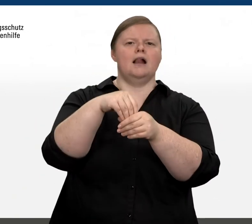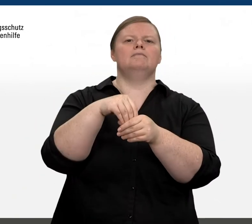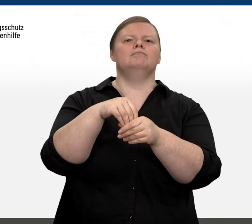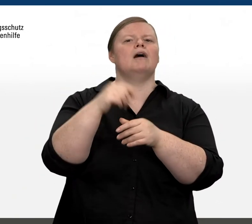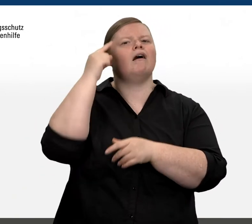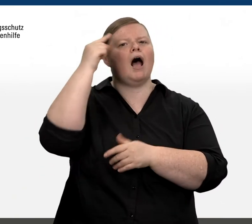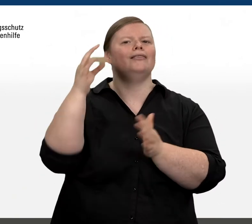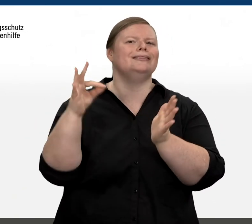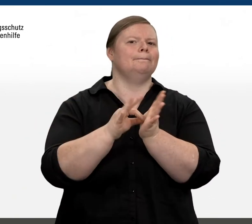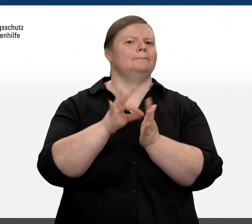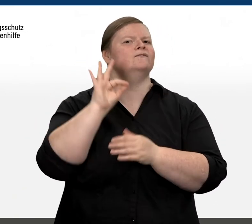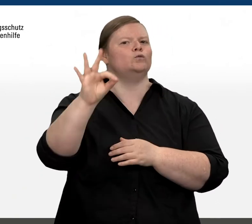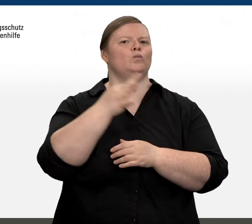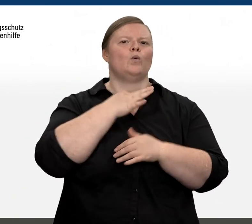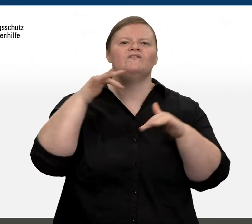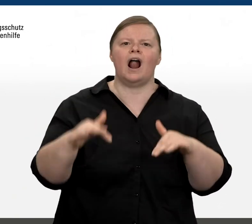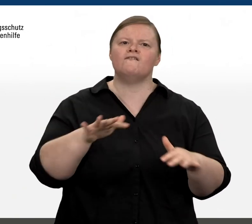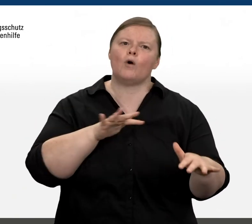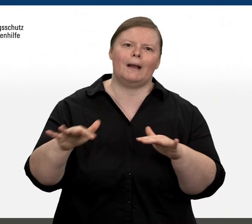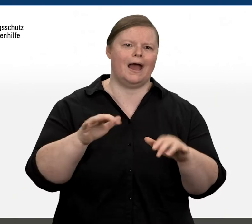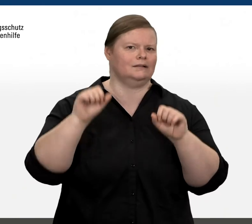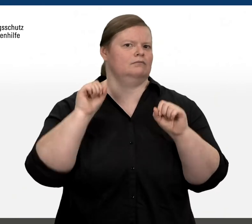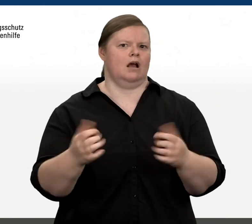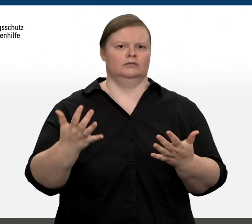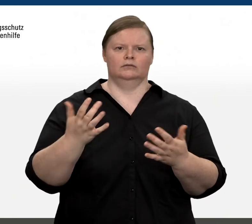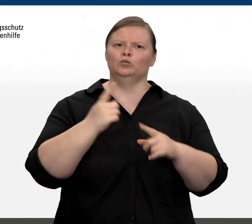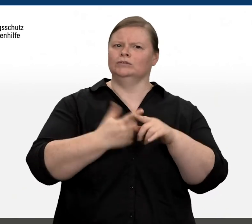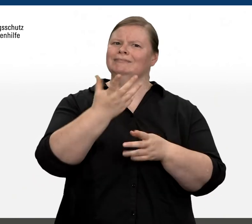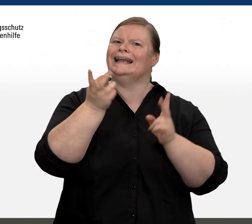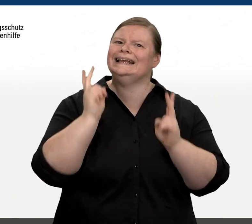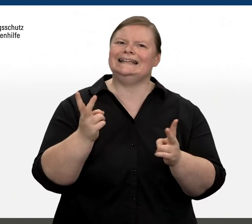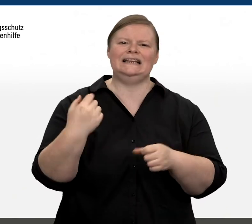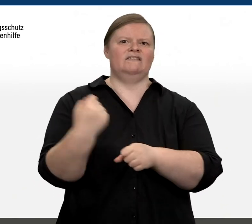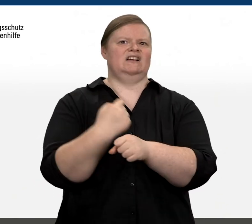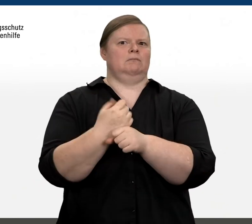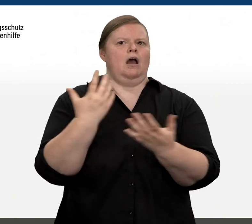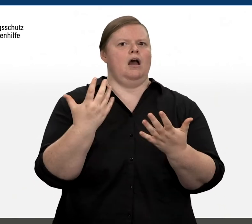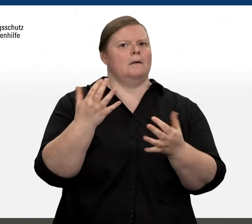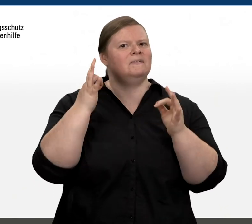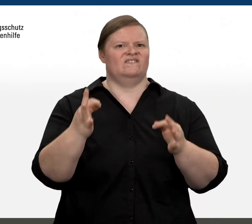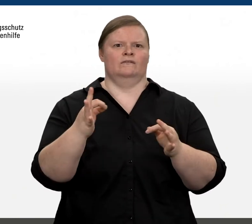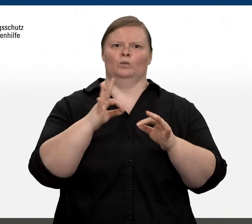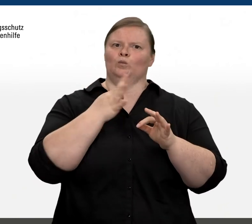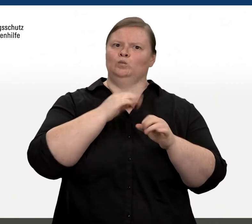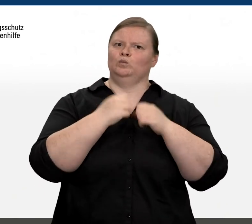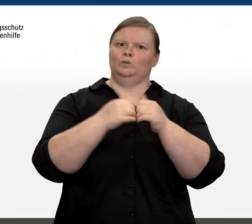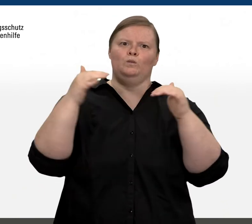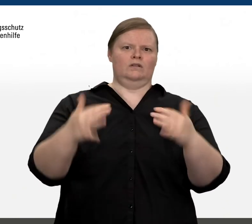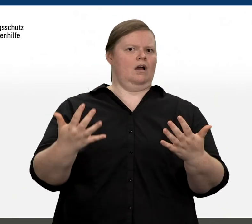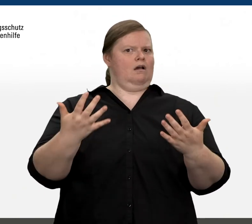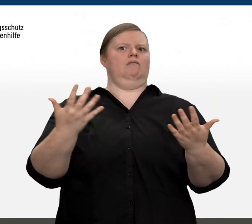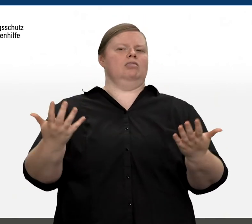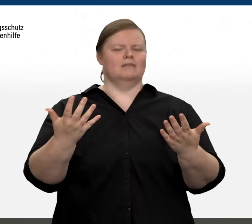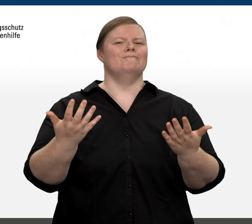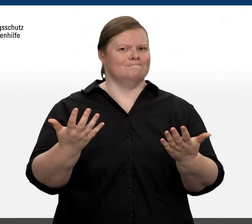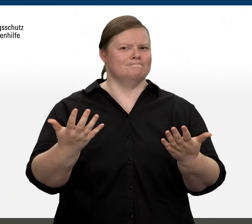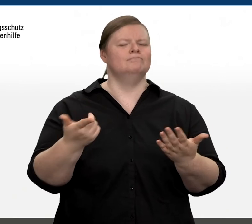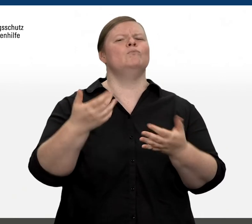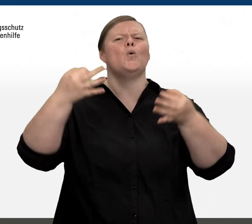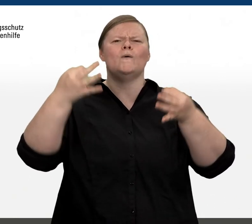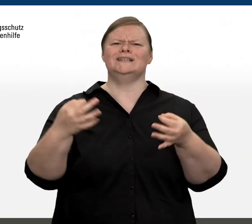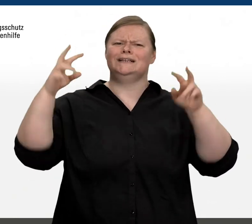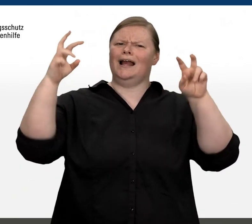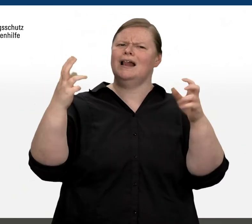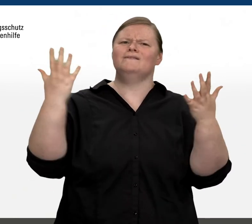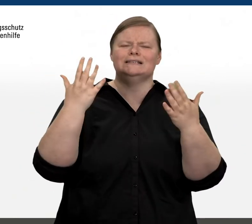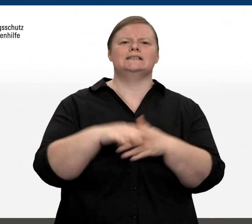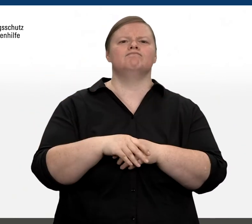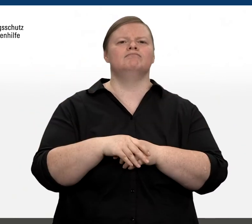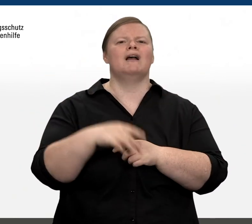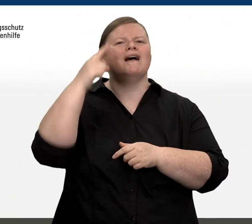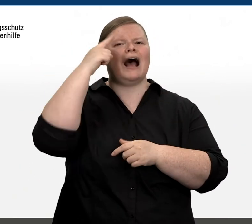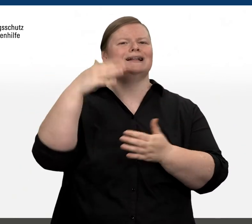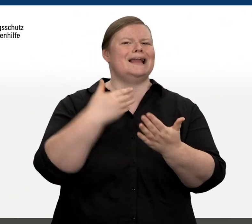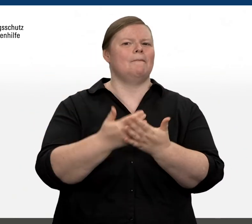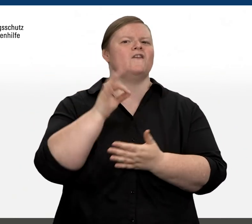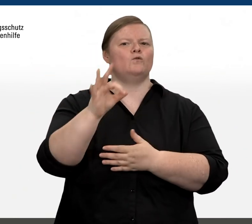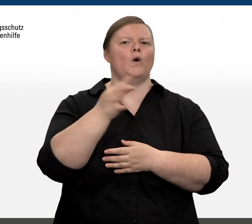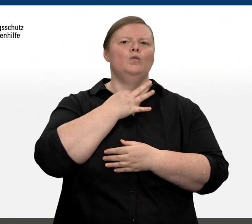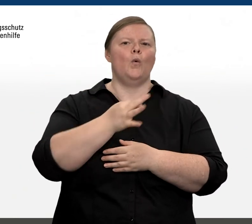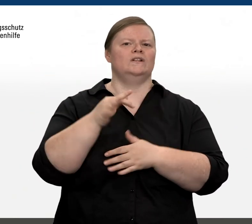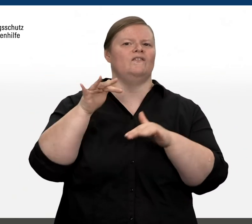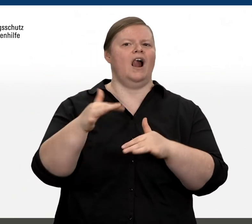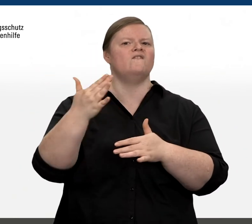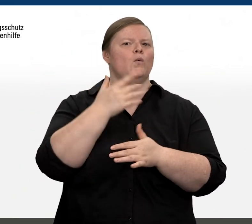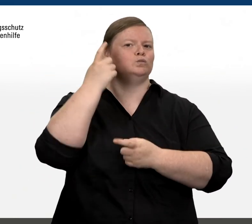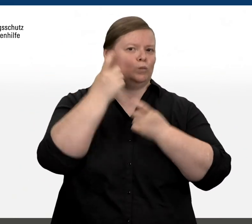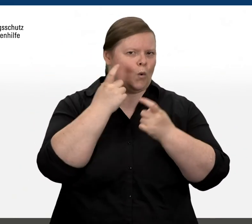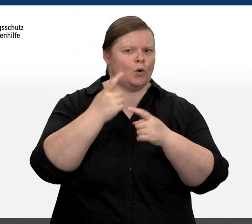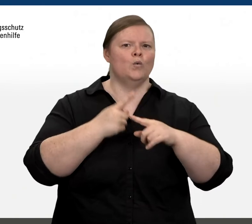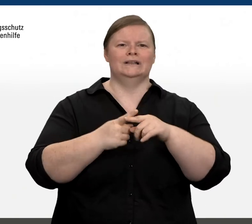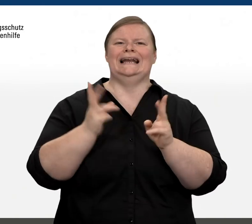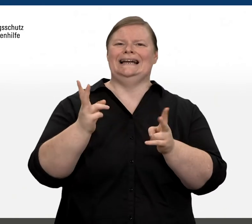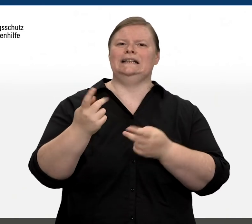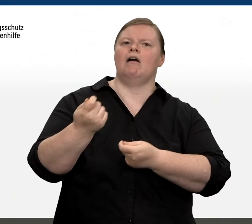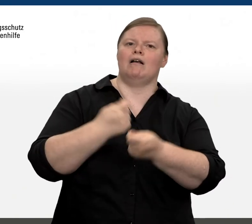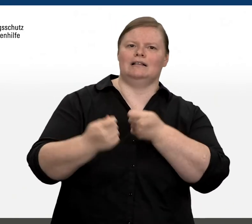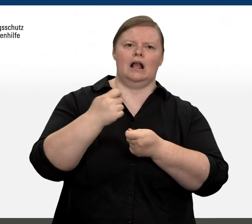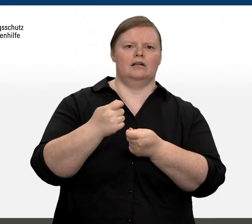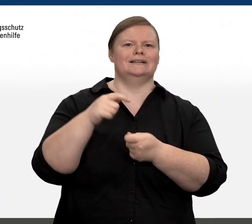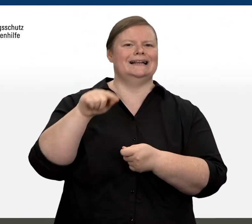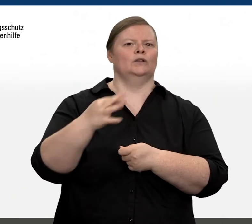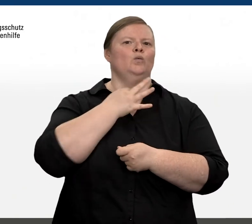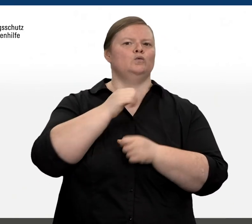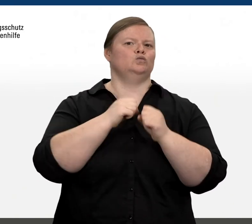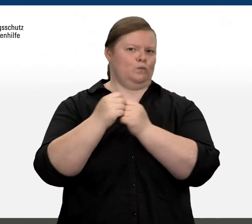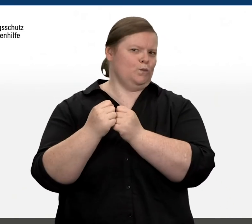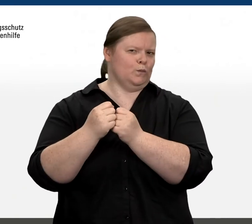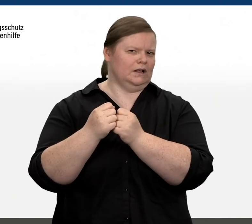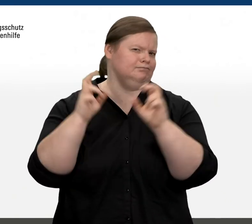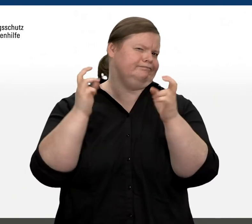„Ratgeber für Notfallvorsorge und richtiges Handeln in Notsituationen“